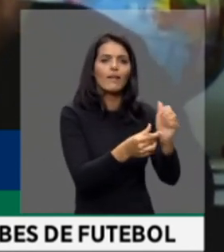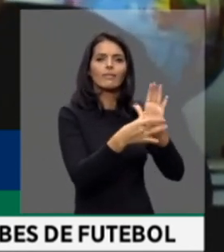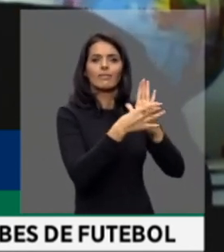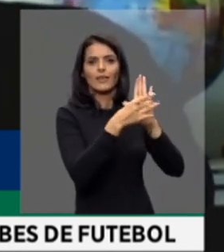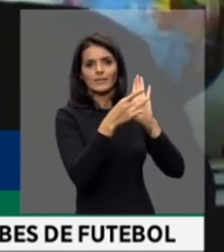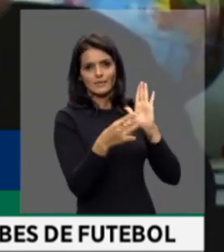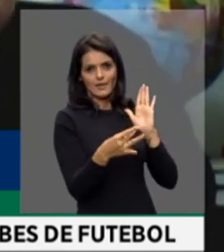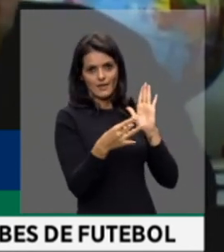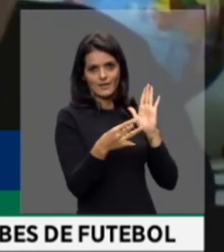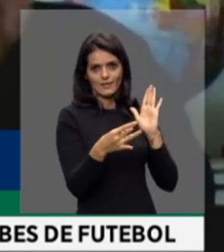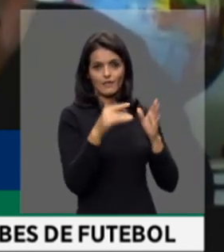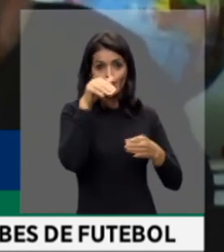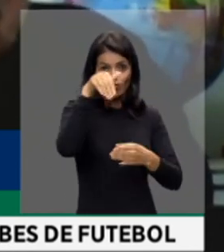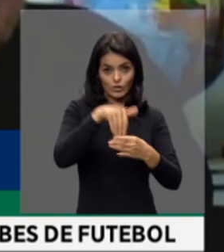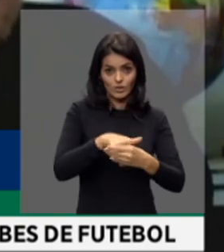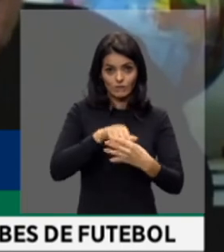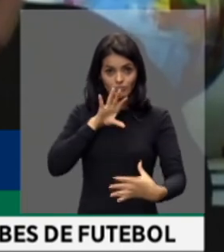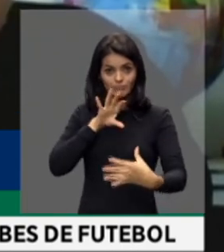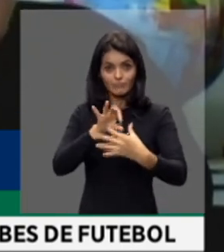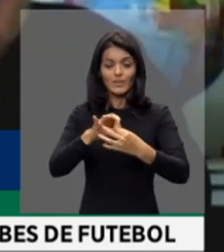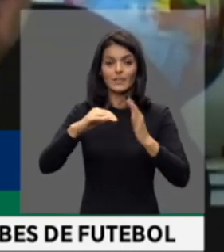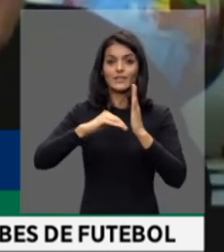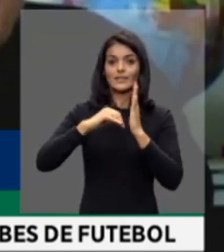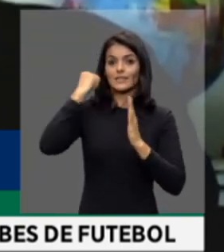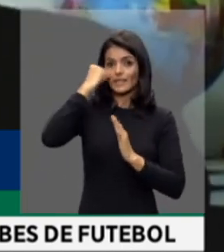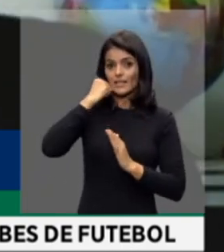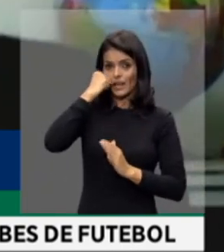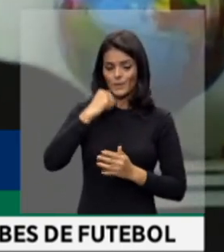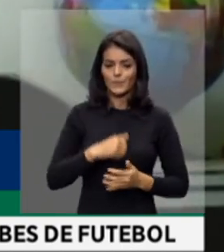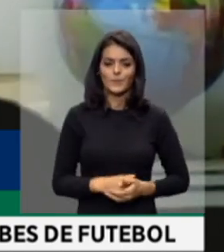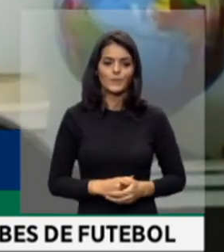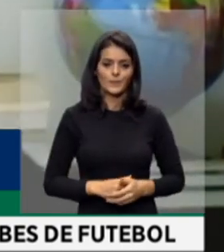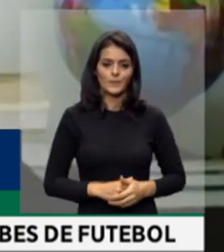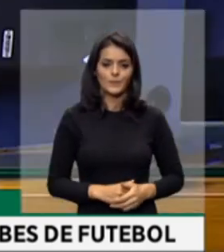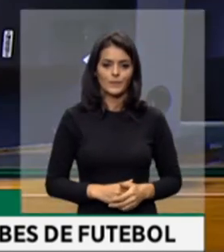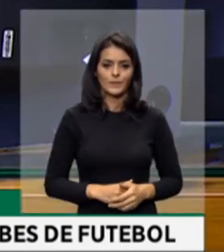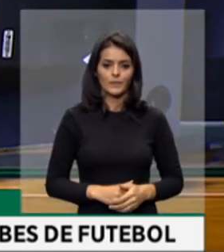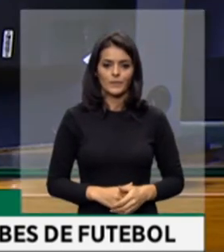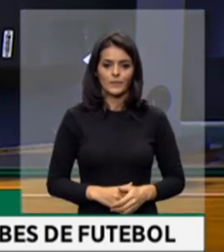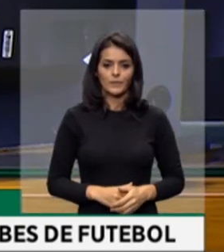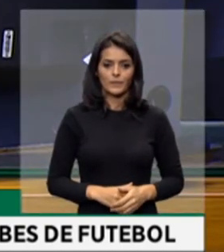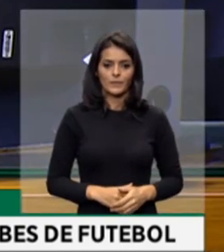SENADORES TIVERAM UMA RAZÃ O... PARA VOTAR. A REPOSIÇÃO DO ART. 57. POR QUE NÓS NÃO QUEREMOS ESSA... ESSA